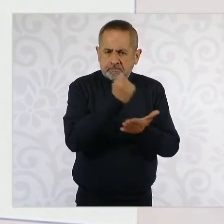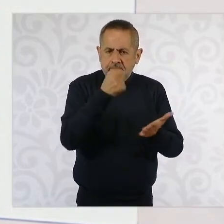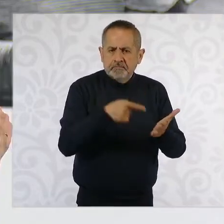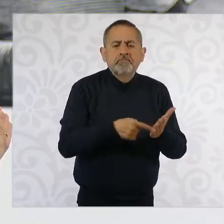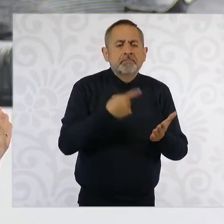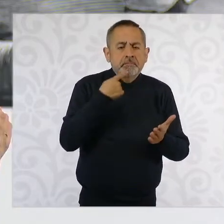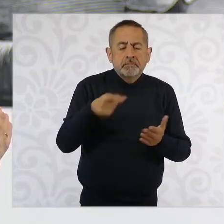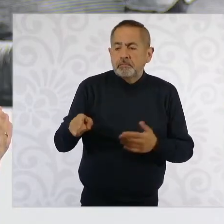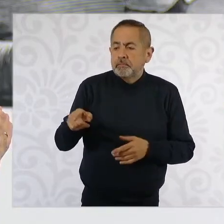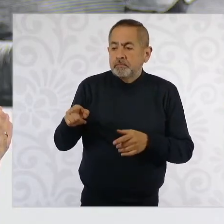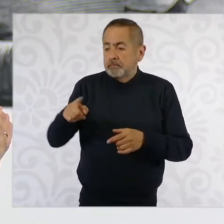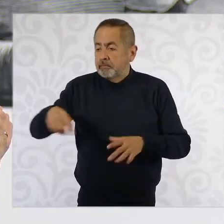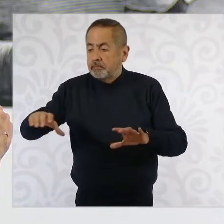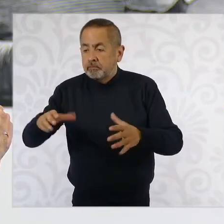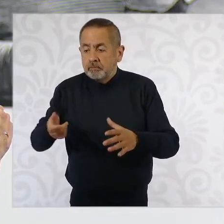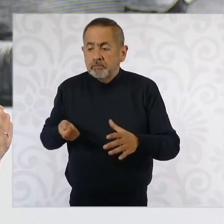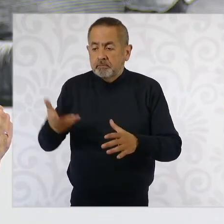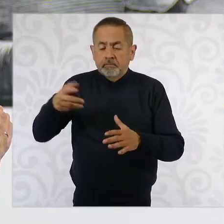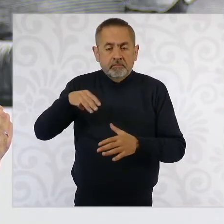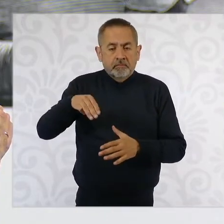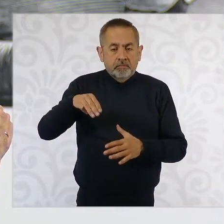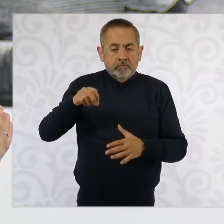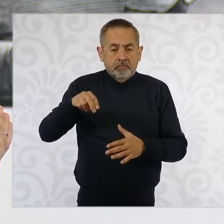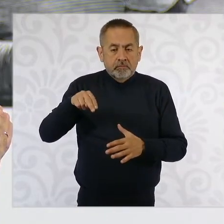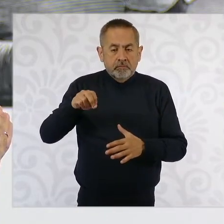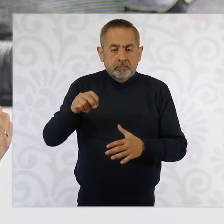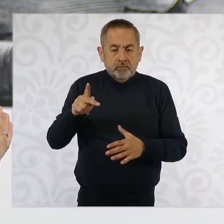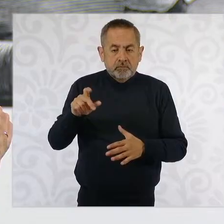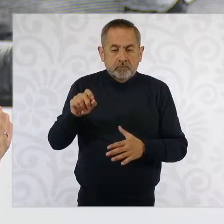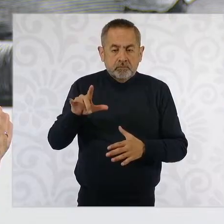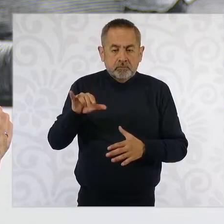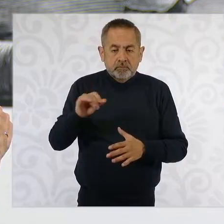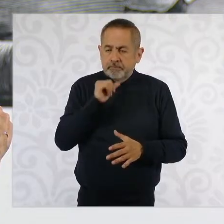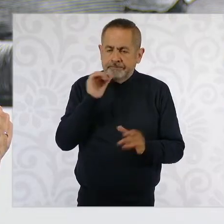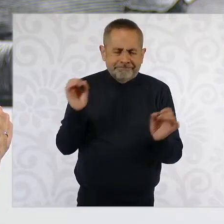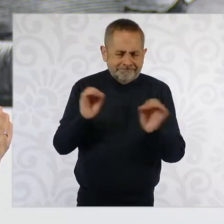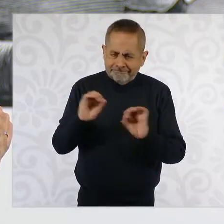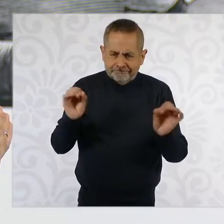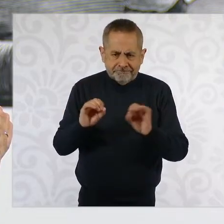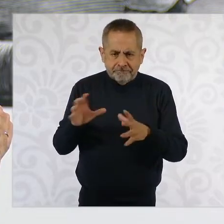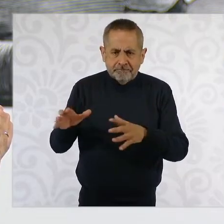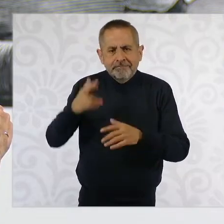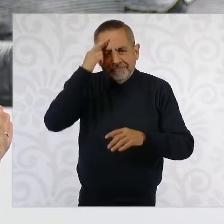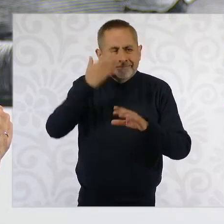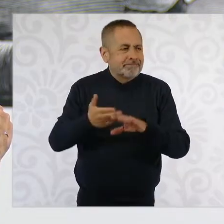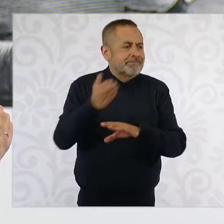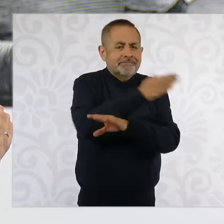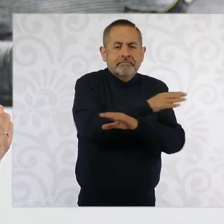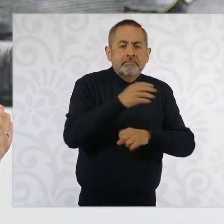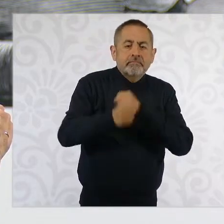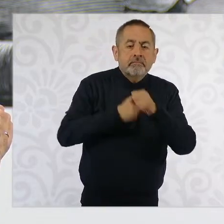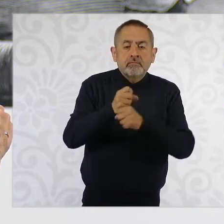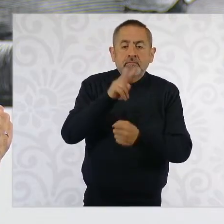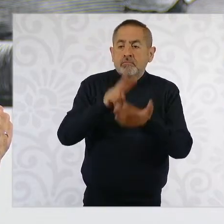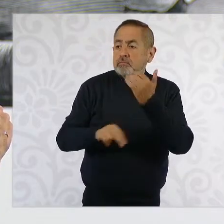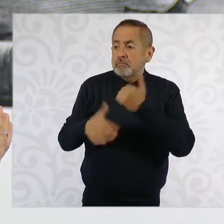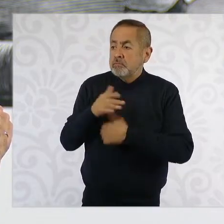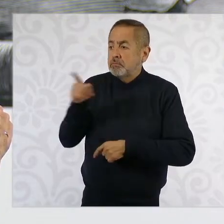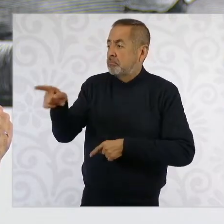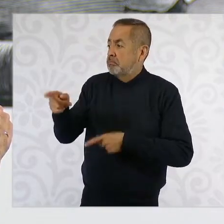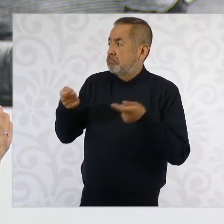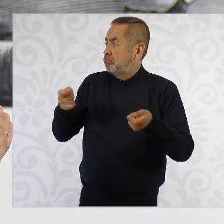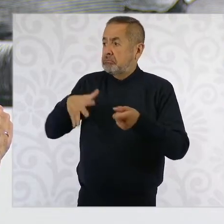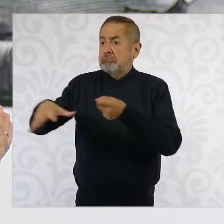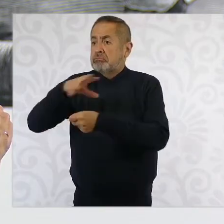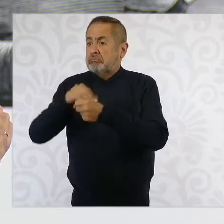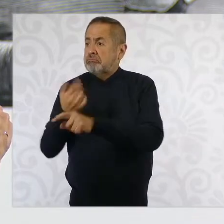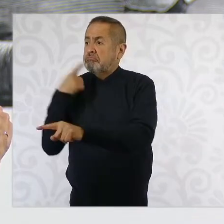monopolios las empresas públicas que fue algo que se les quitó en el 2013 eso va a permitir